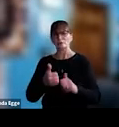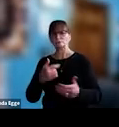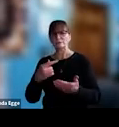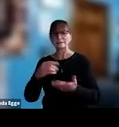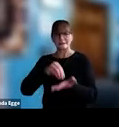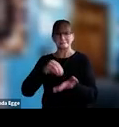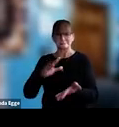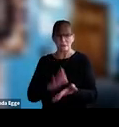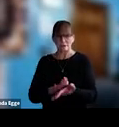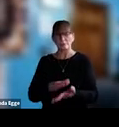del informe de resumen médico.